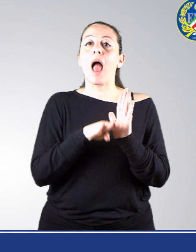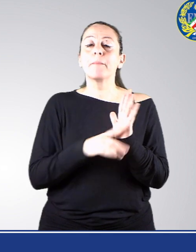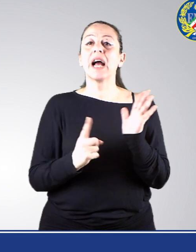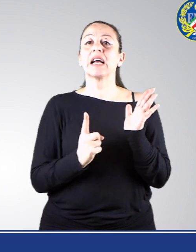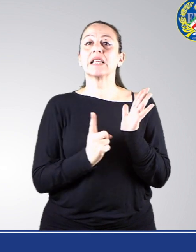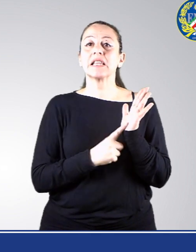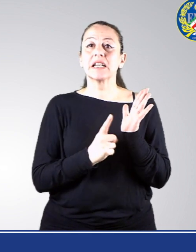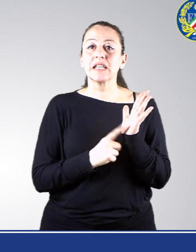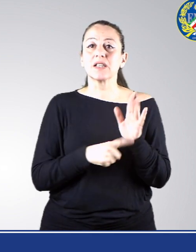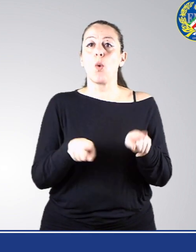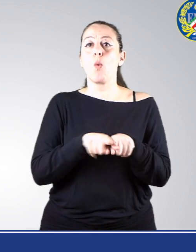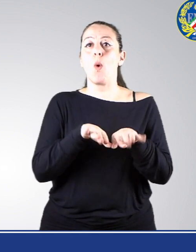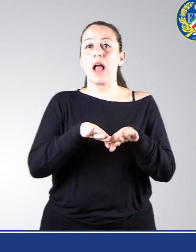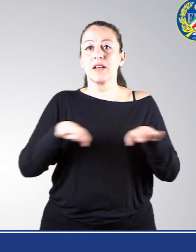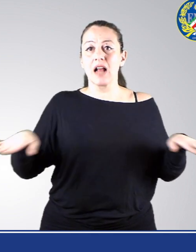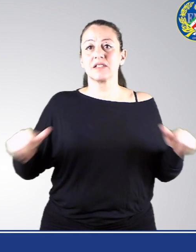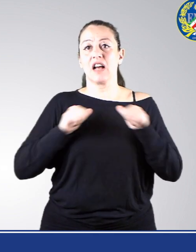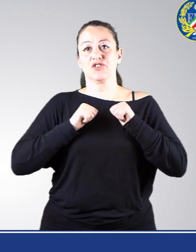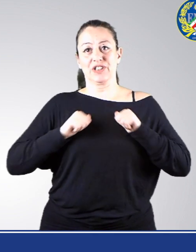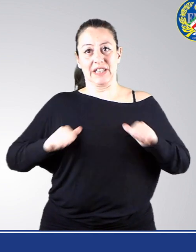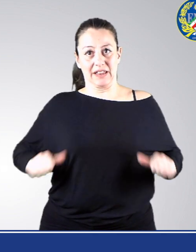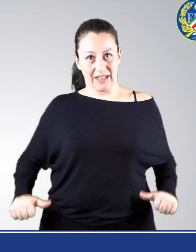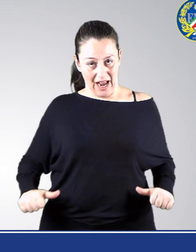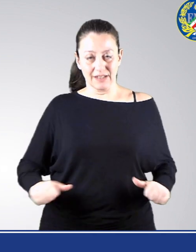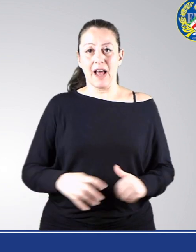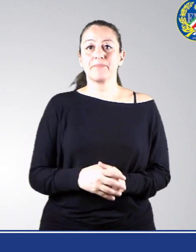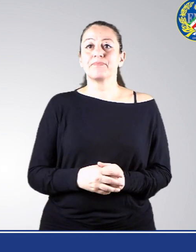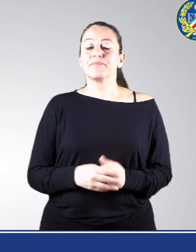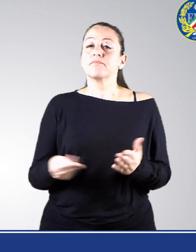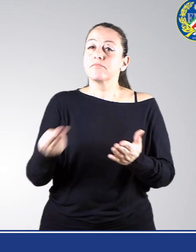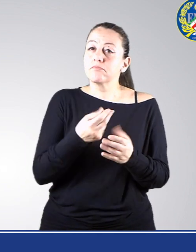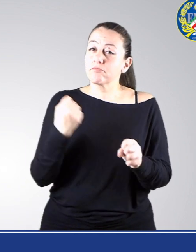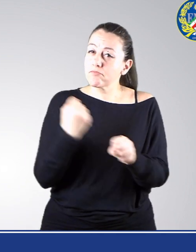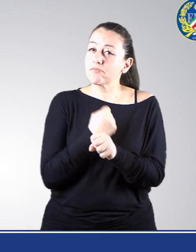"Programma Diritti, Uguaglianza e Cittadinanza"